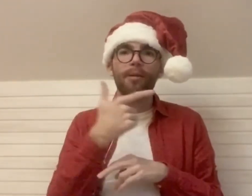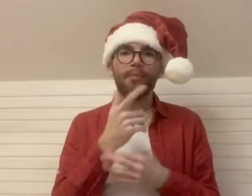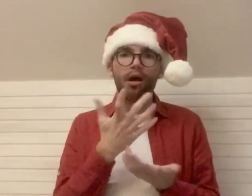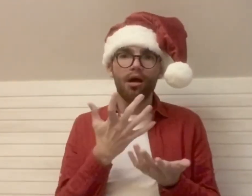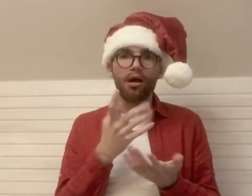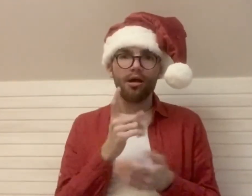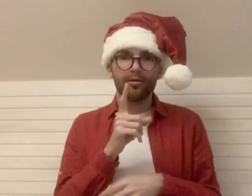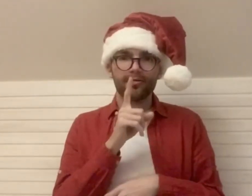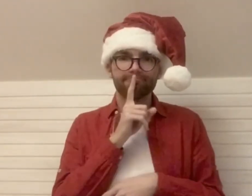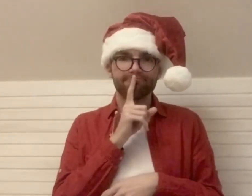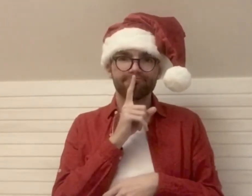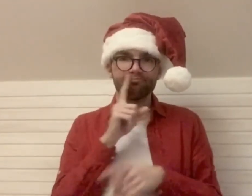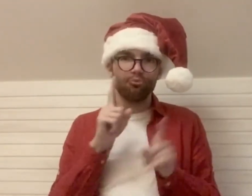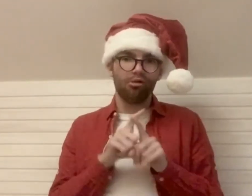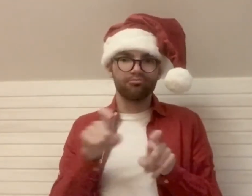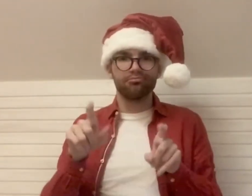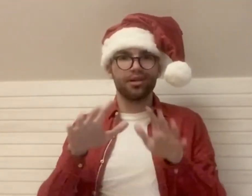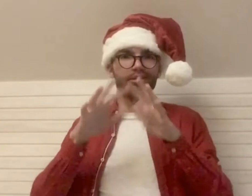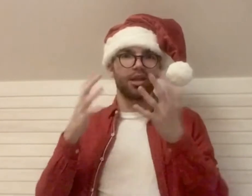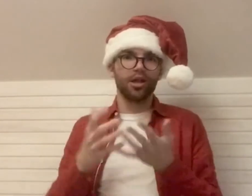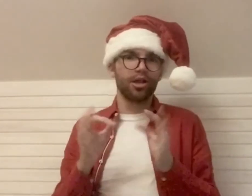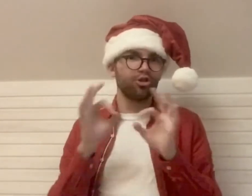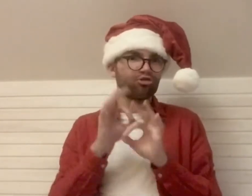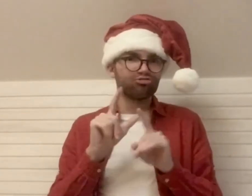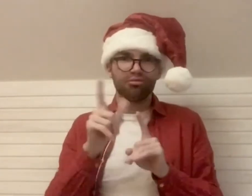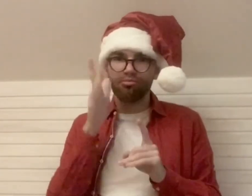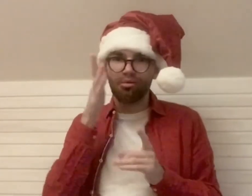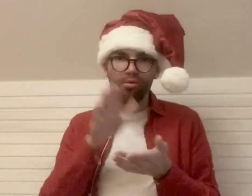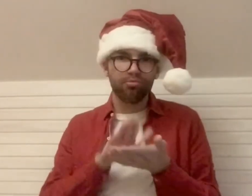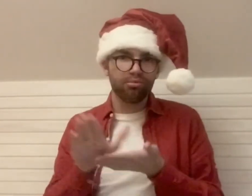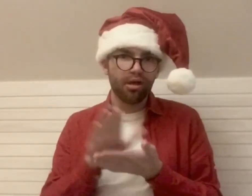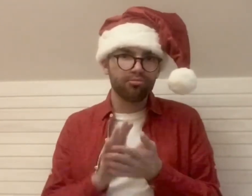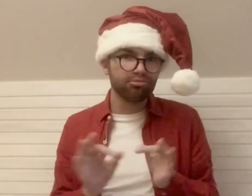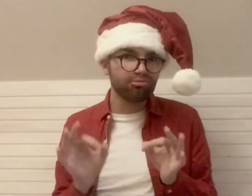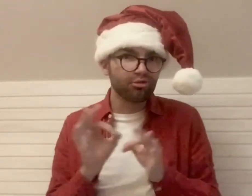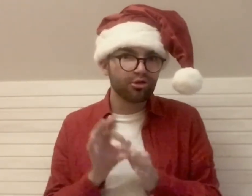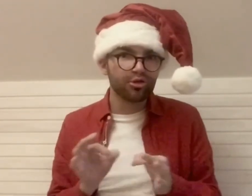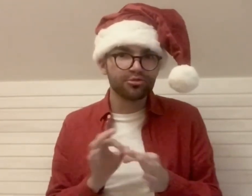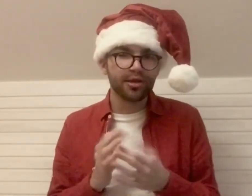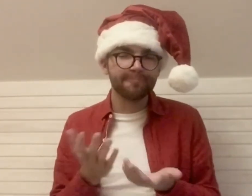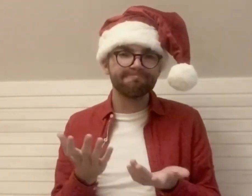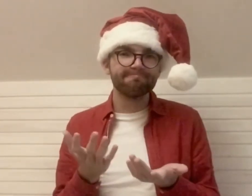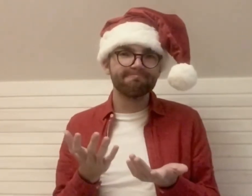Oba sta molčala, ker nobeno darilo ni bilo uporabno.